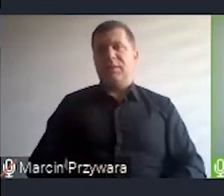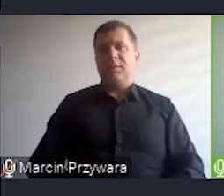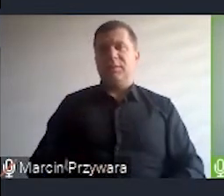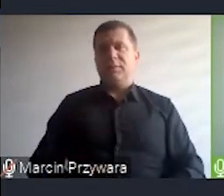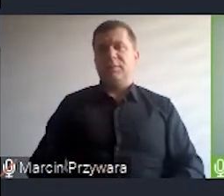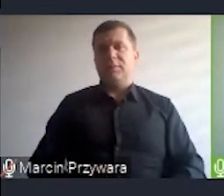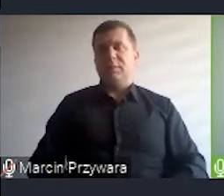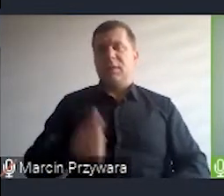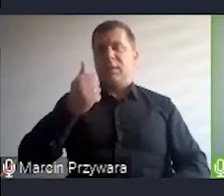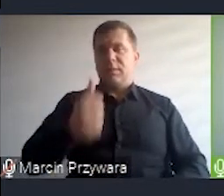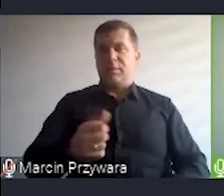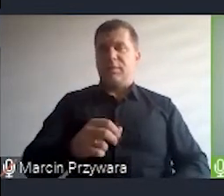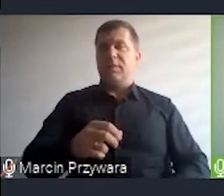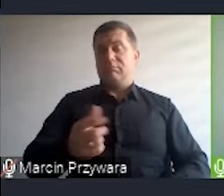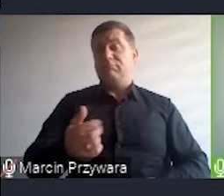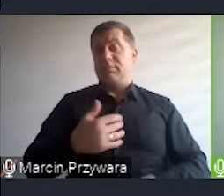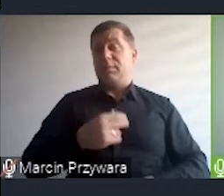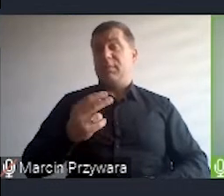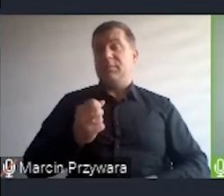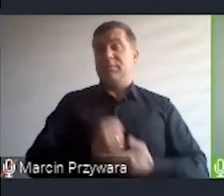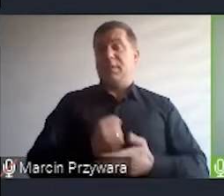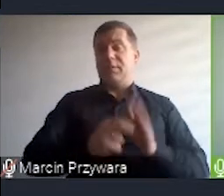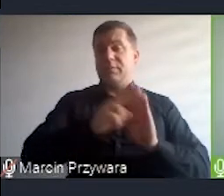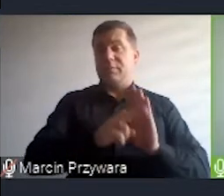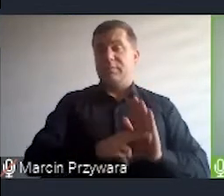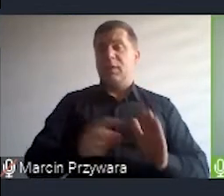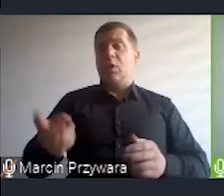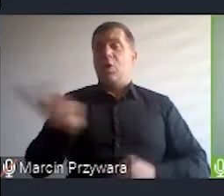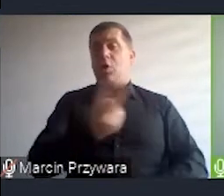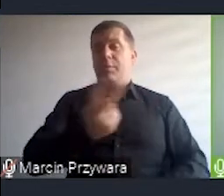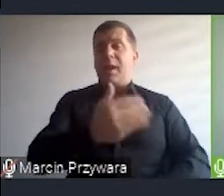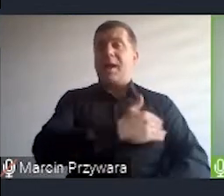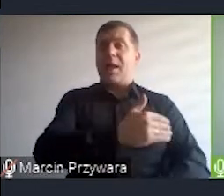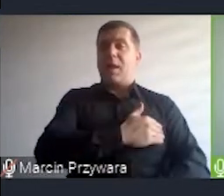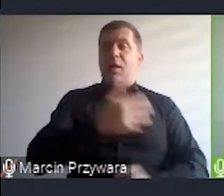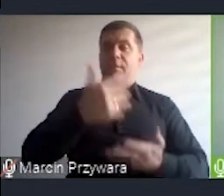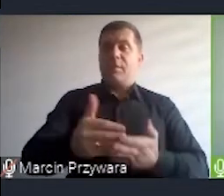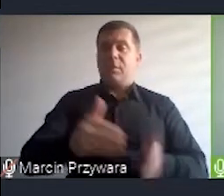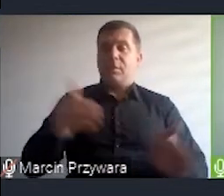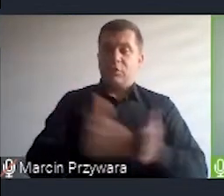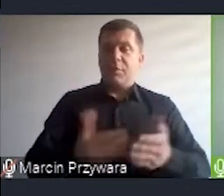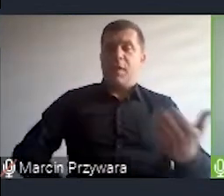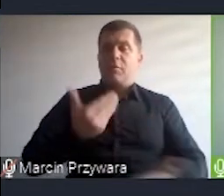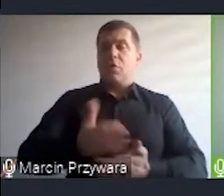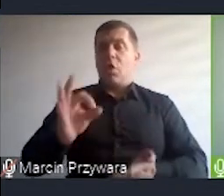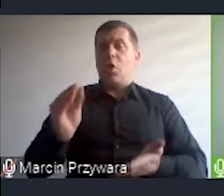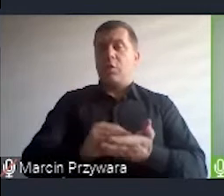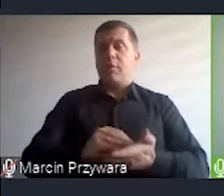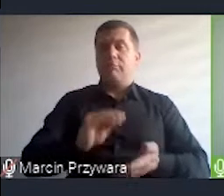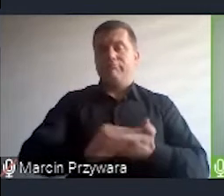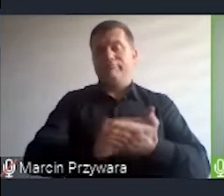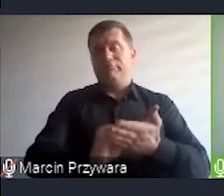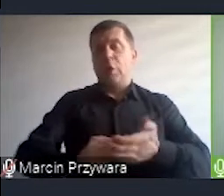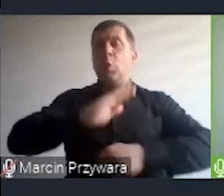Pierwsza zasadnicza rzecz – obie te kategorie wydatków należy we wniosku o dofinansowanie uzasadnić.